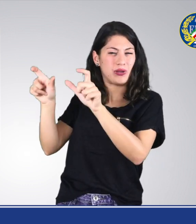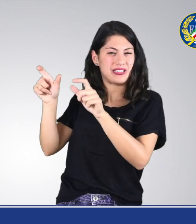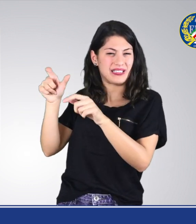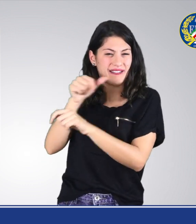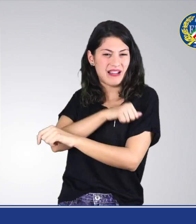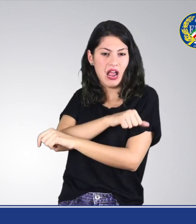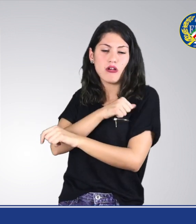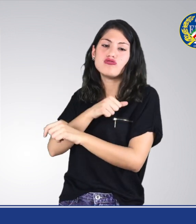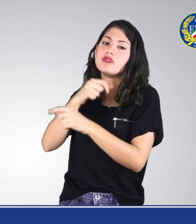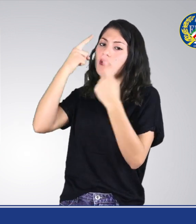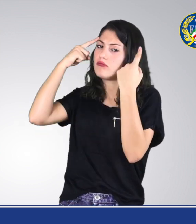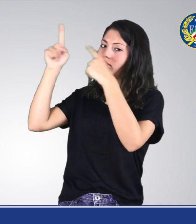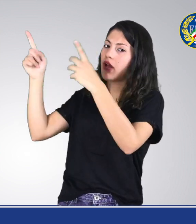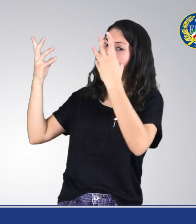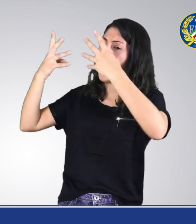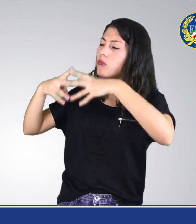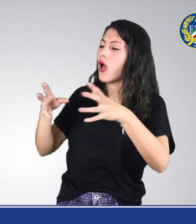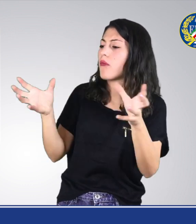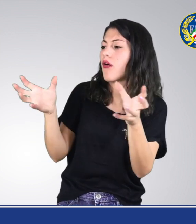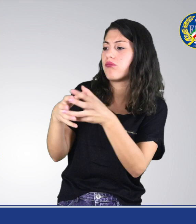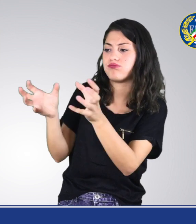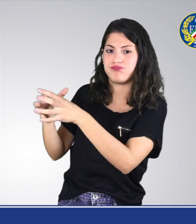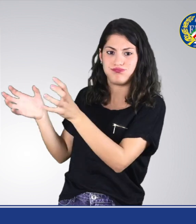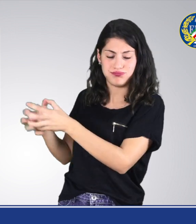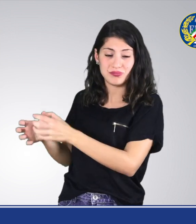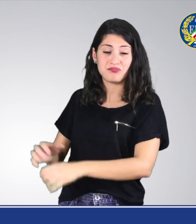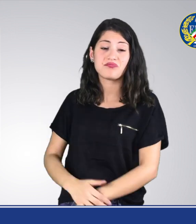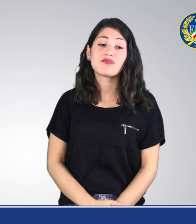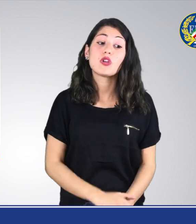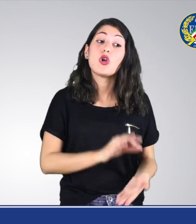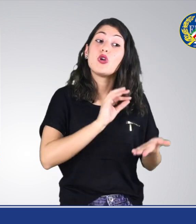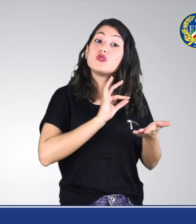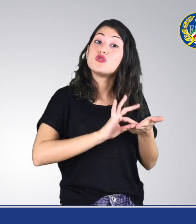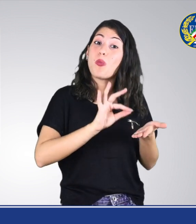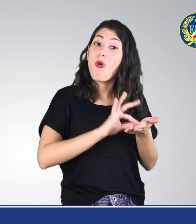nel calendario nazionale dei vaccini in vigore nell'anno di nascita del bambino.